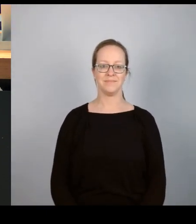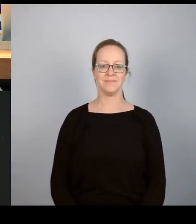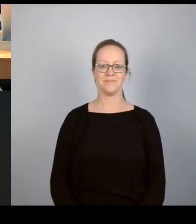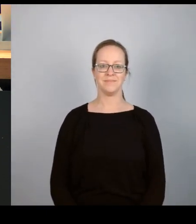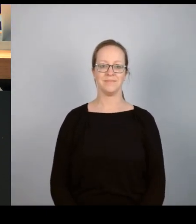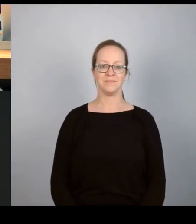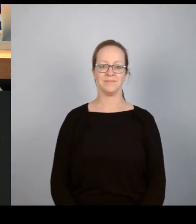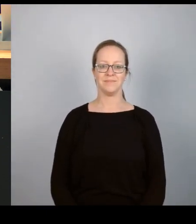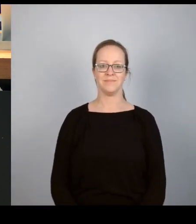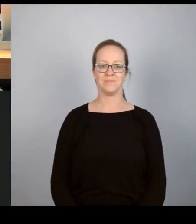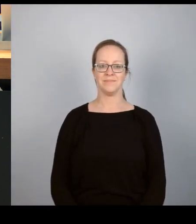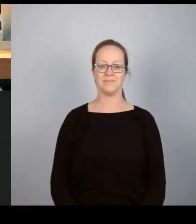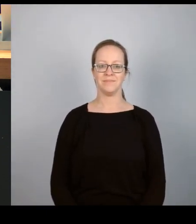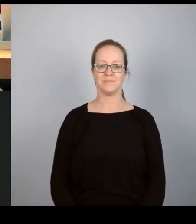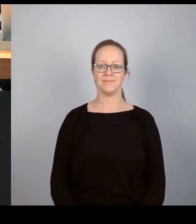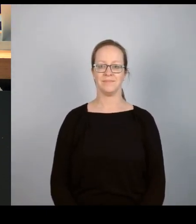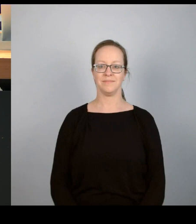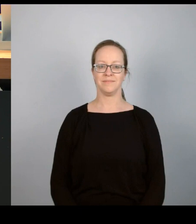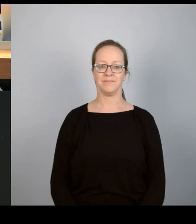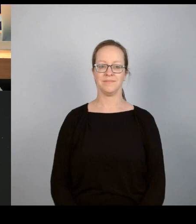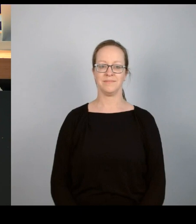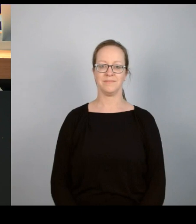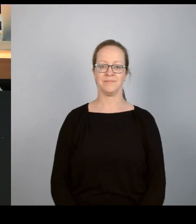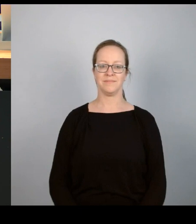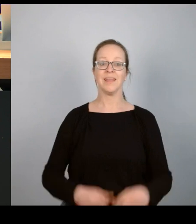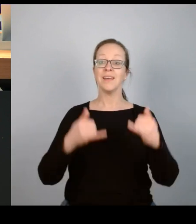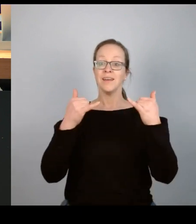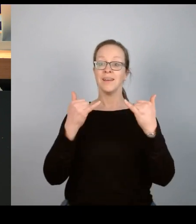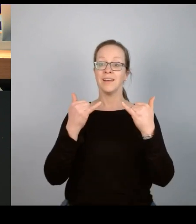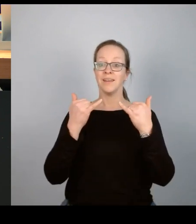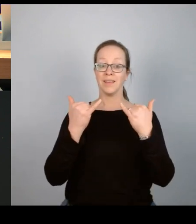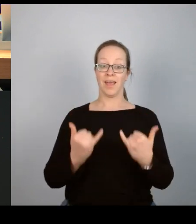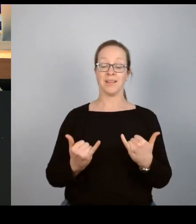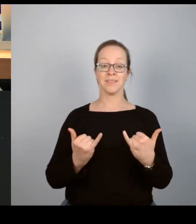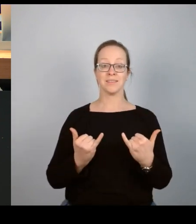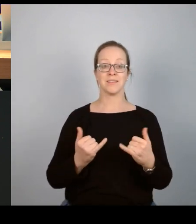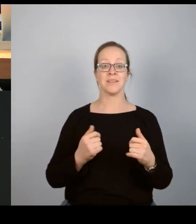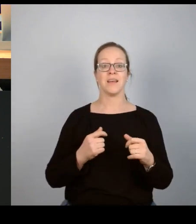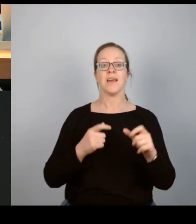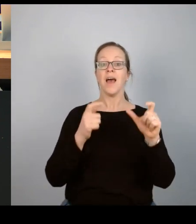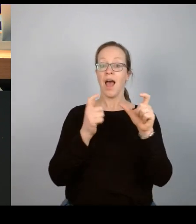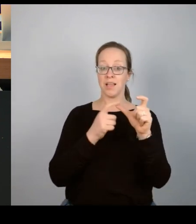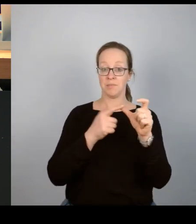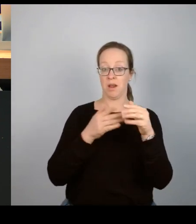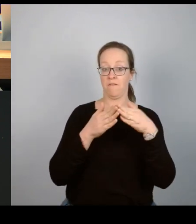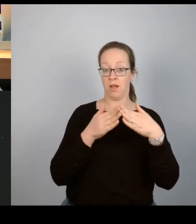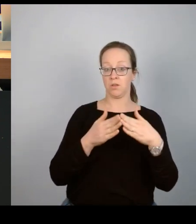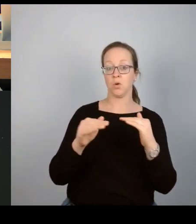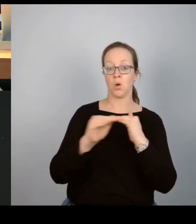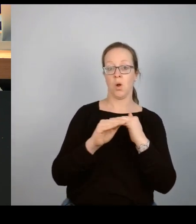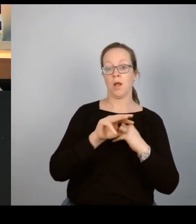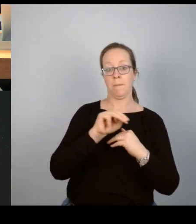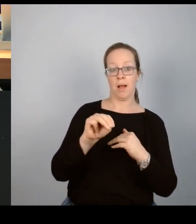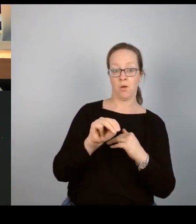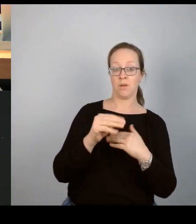wir jetzt nicht in das Horn blasen und sagen es läuft alles wunderbar mit den Verkehrskonzepten, denn ich will Ihnen da auch einen Satz dann noch mal in